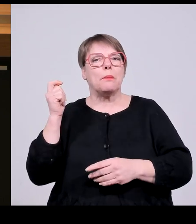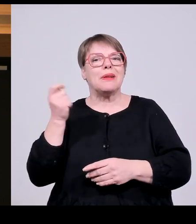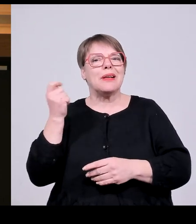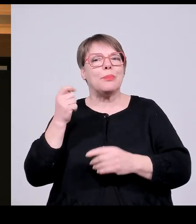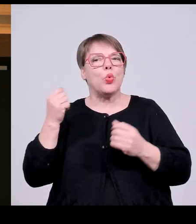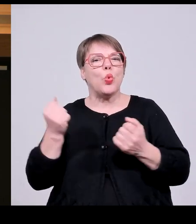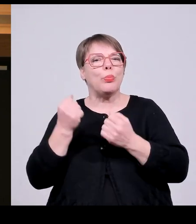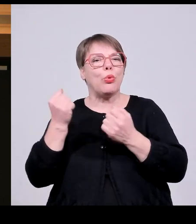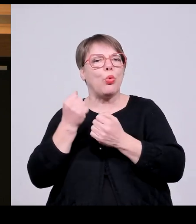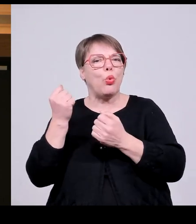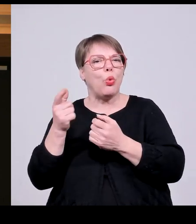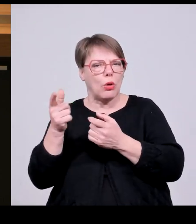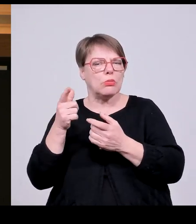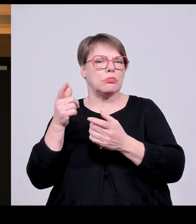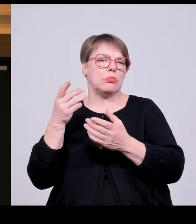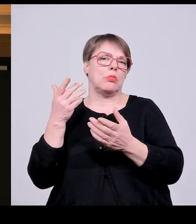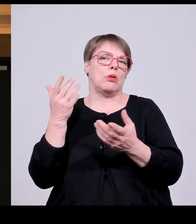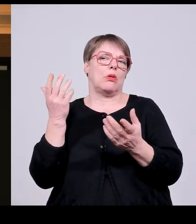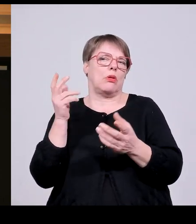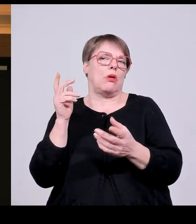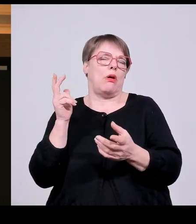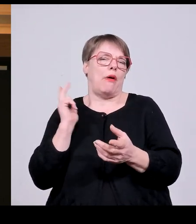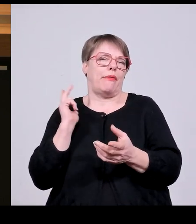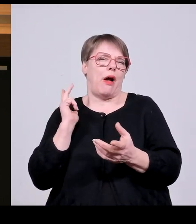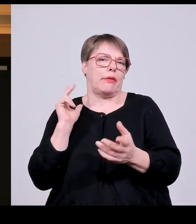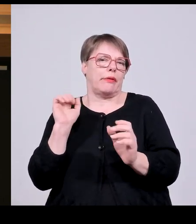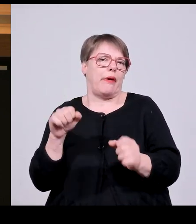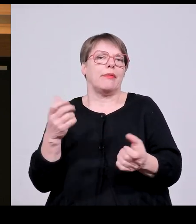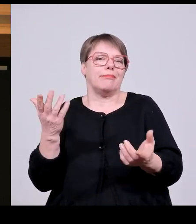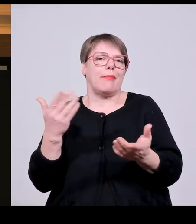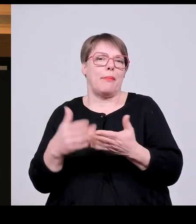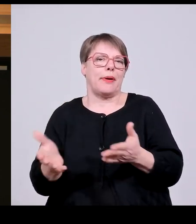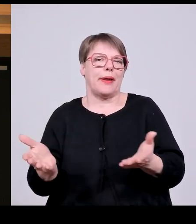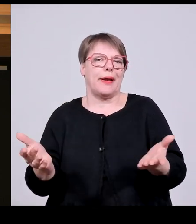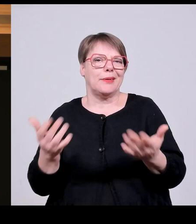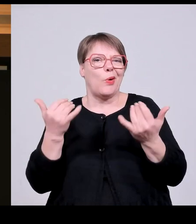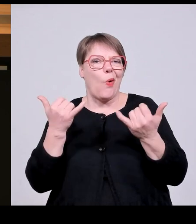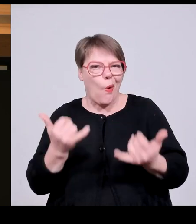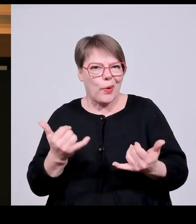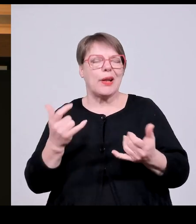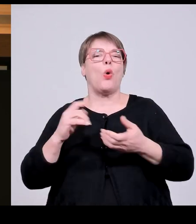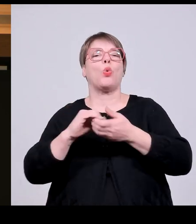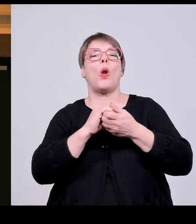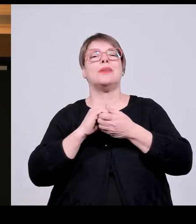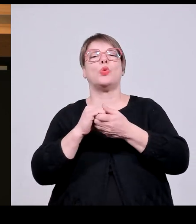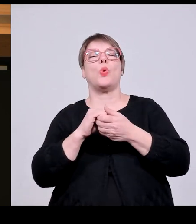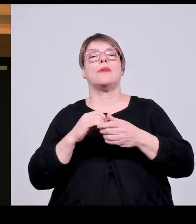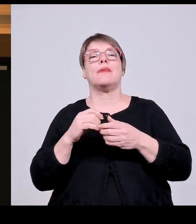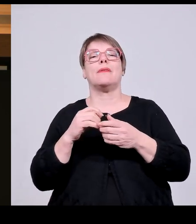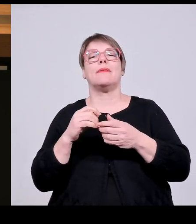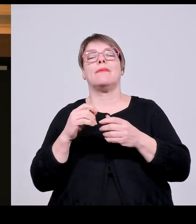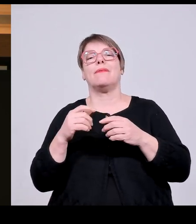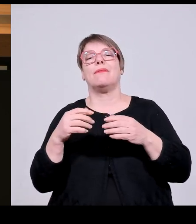Herzlichen Glückwunsch, liebe Koalition, dass Ihnen ein Licht aufgegangen ist und sie die Notwendigkeit des beschleunigten Ausbaus